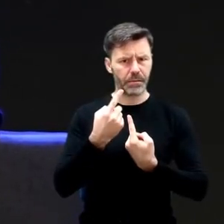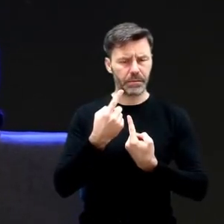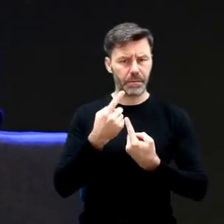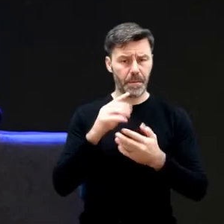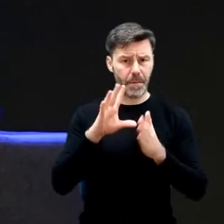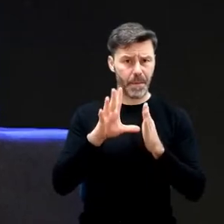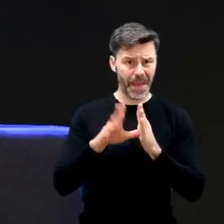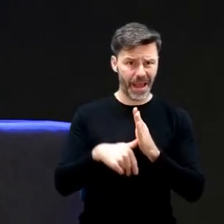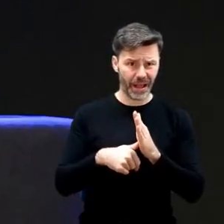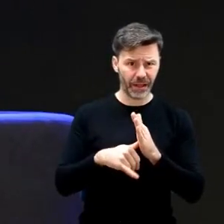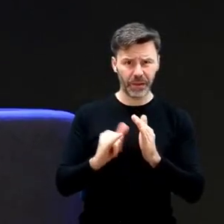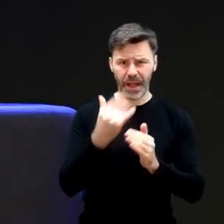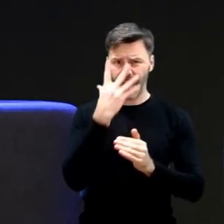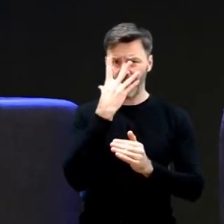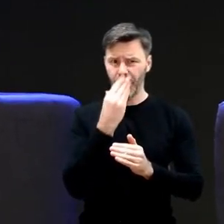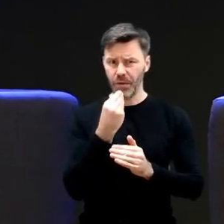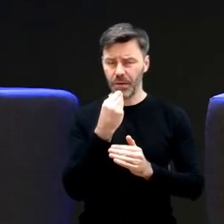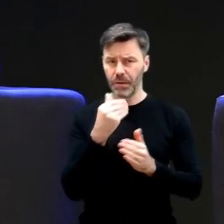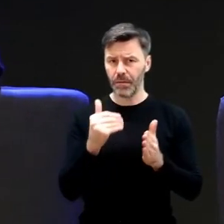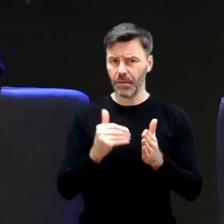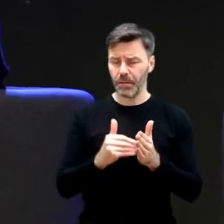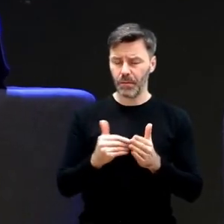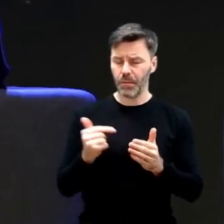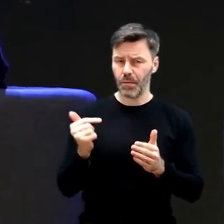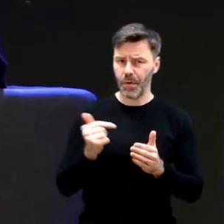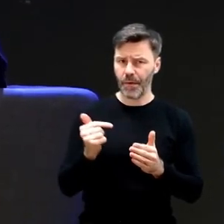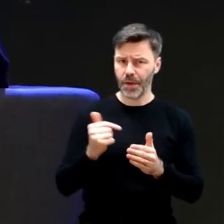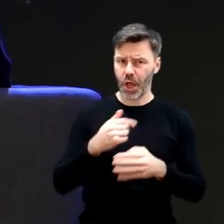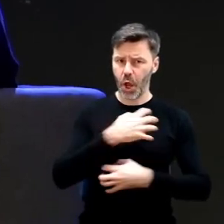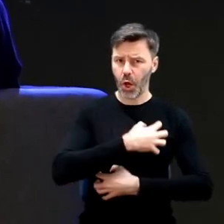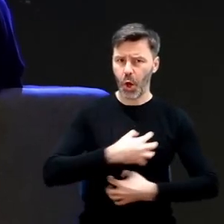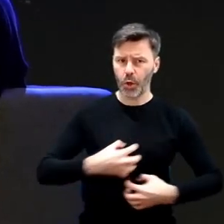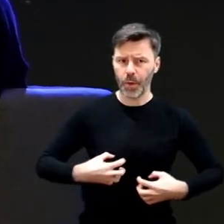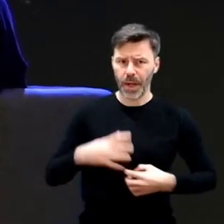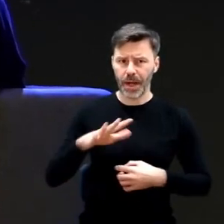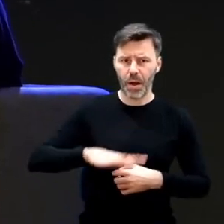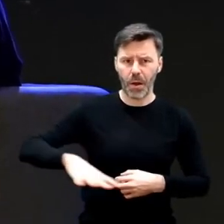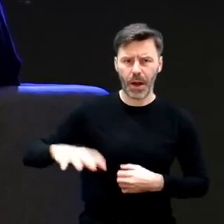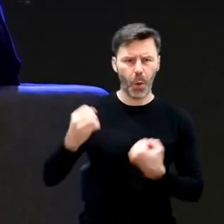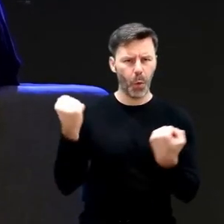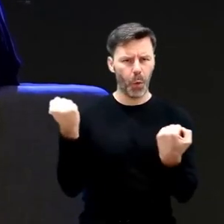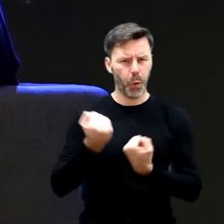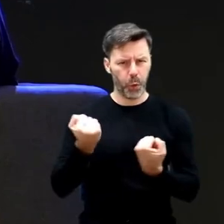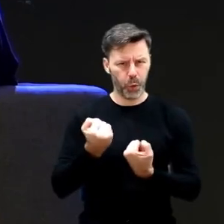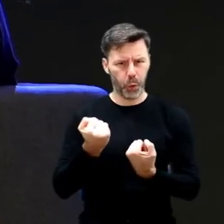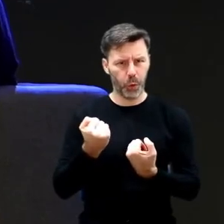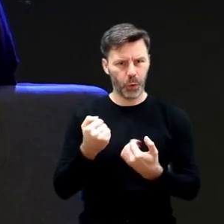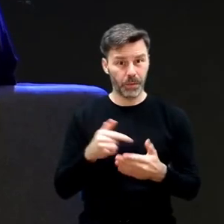cechować silna gospodarka lokalna, bo baza ekonomiczna, tutaj pewnie Pani profesor też na ten temat więcej powie,